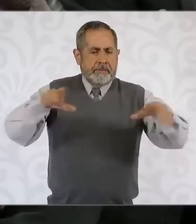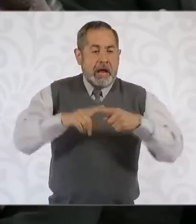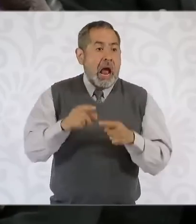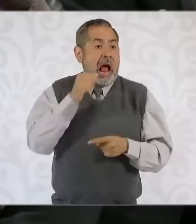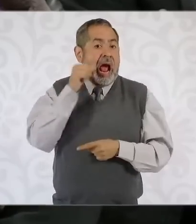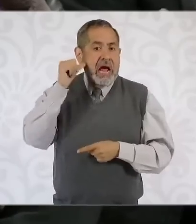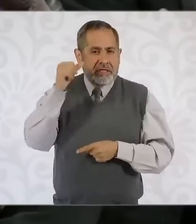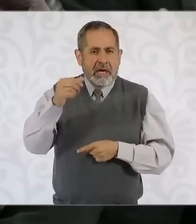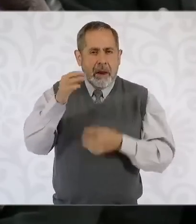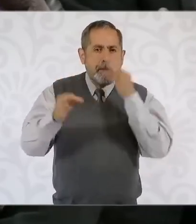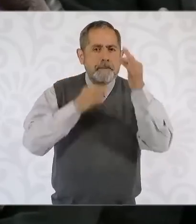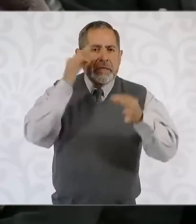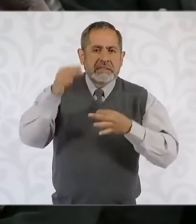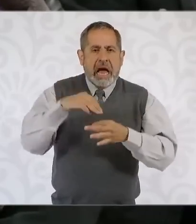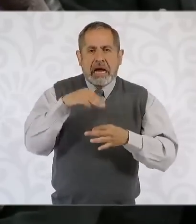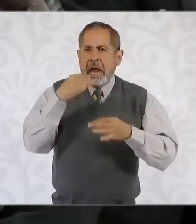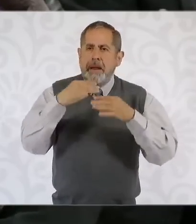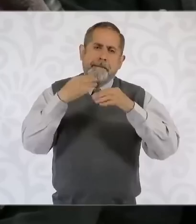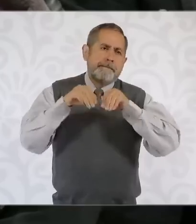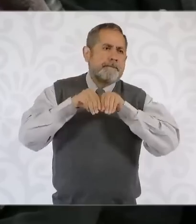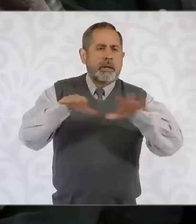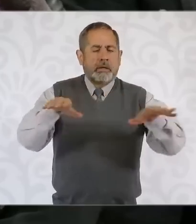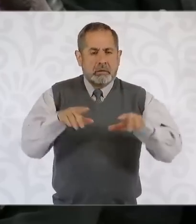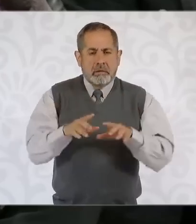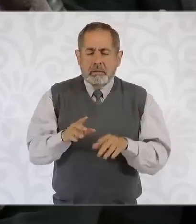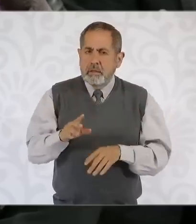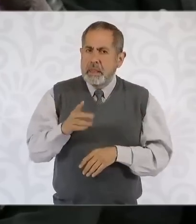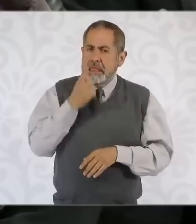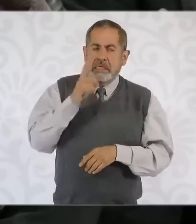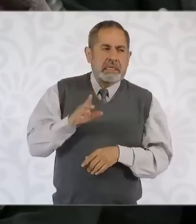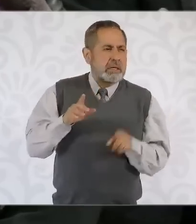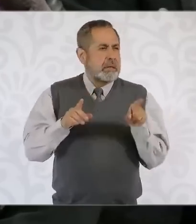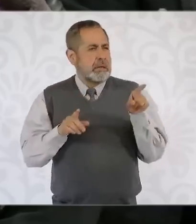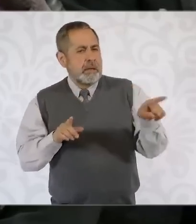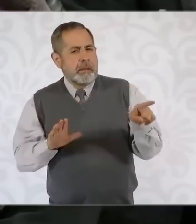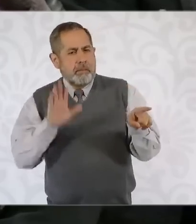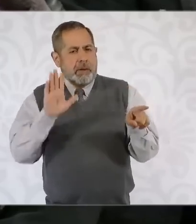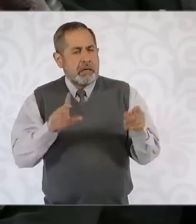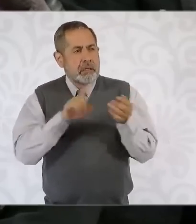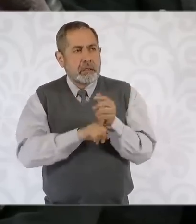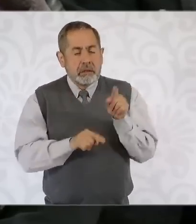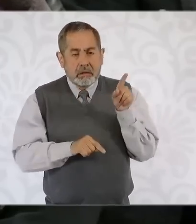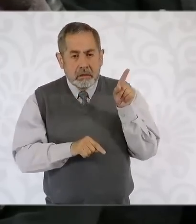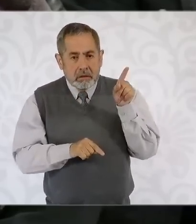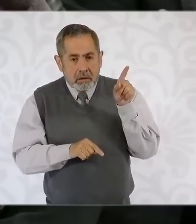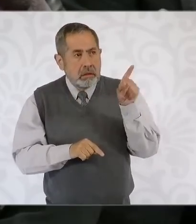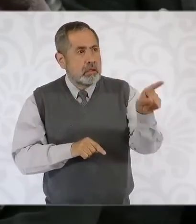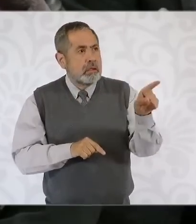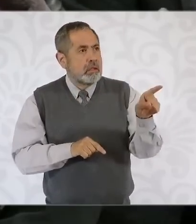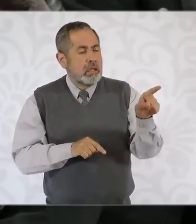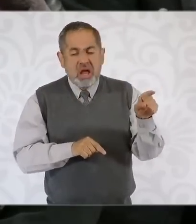acerca de este presunto involucramiento de su gobierno con el crimen organizado se lo puso